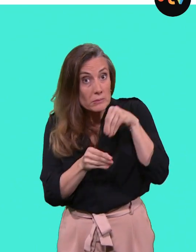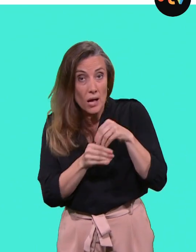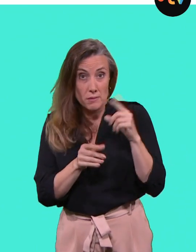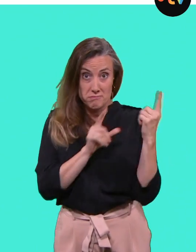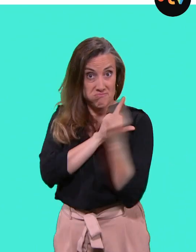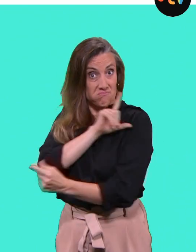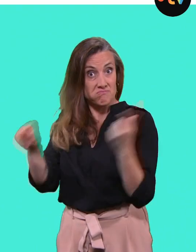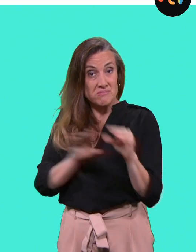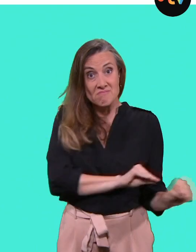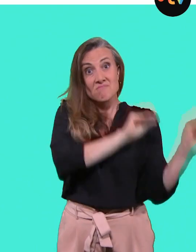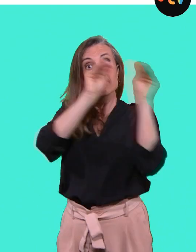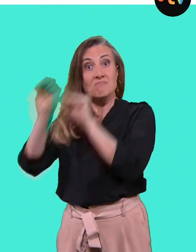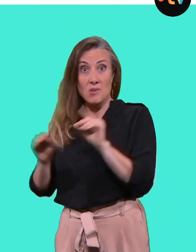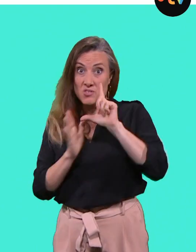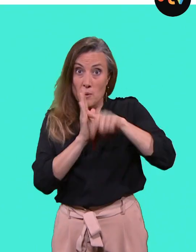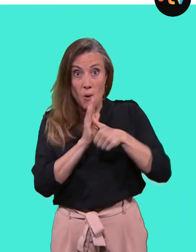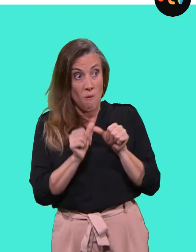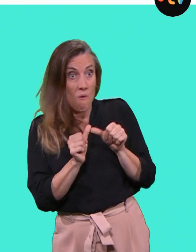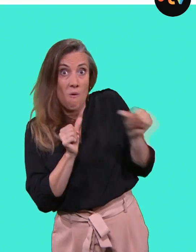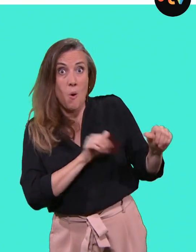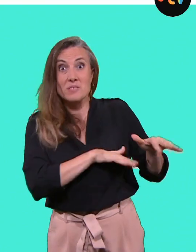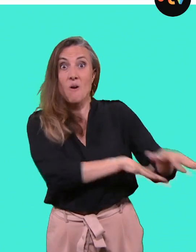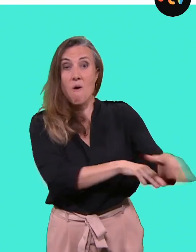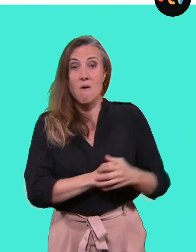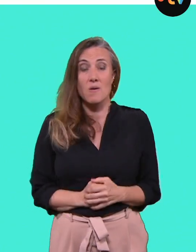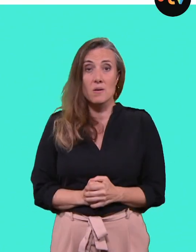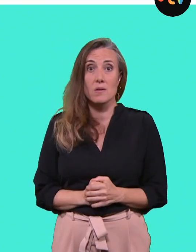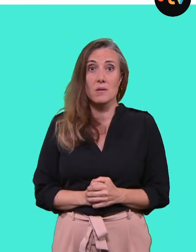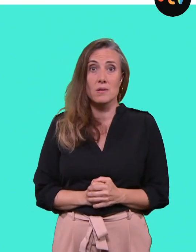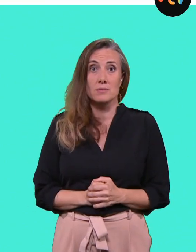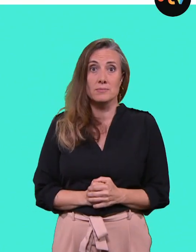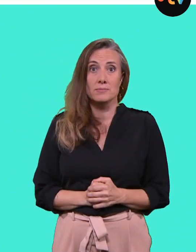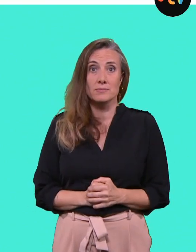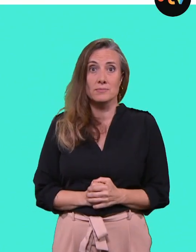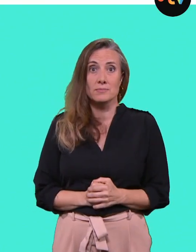sont maintenant obligés de trouver un logement dans les terres parfois à une demi-heure de route de l'océan